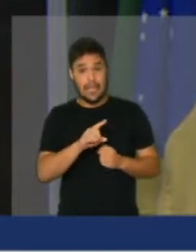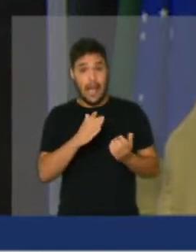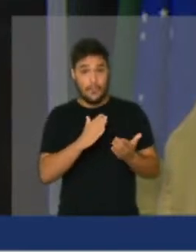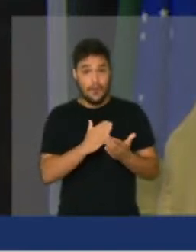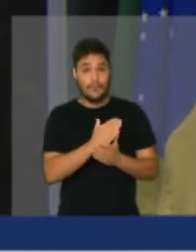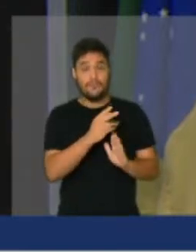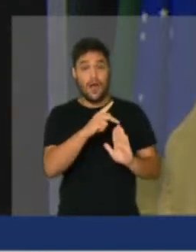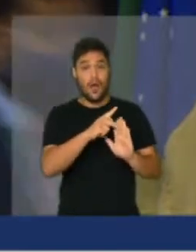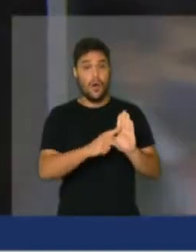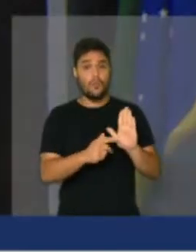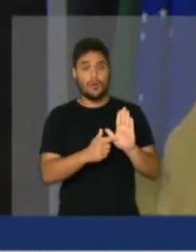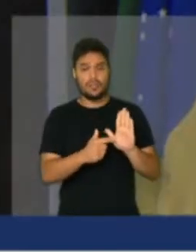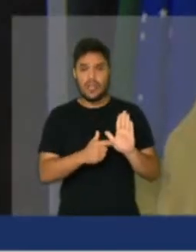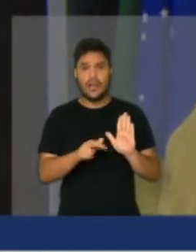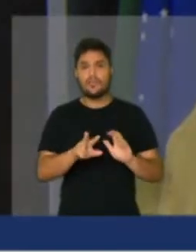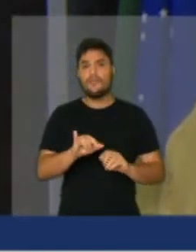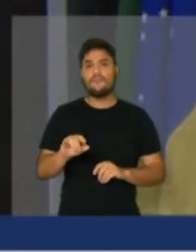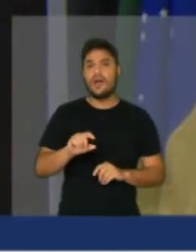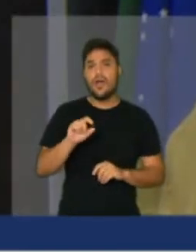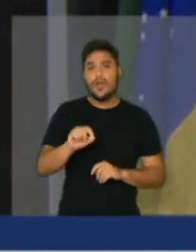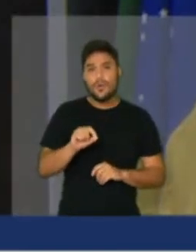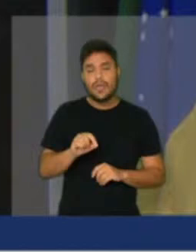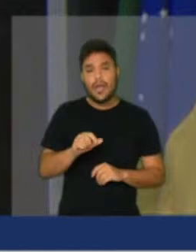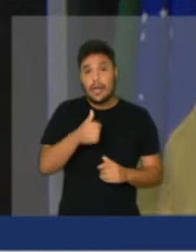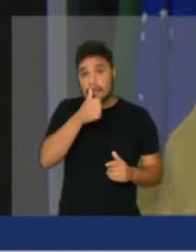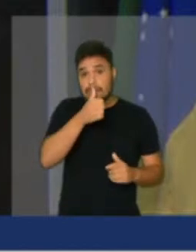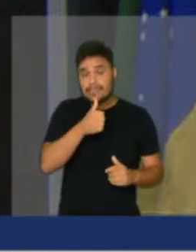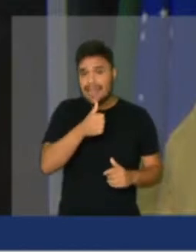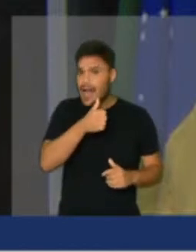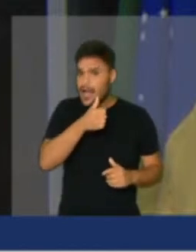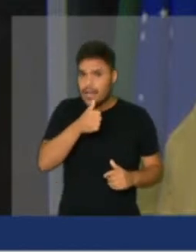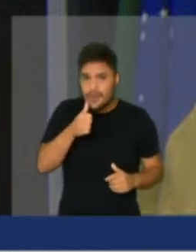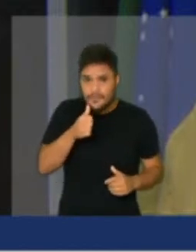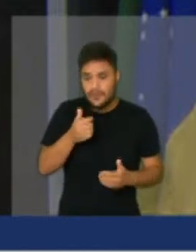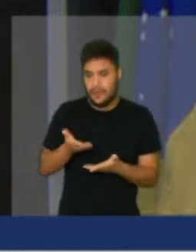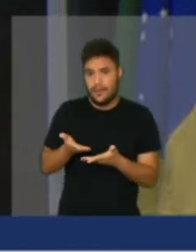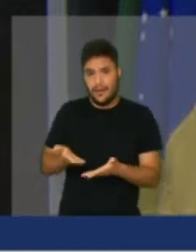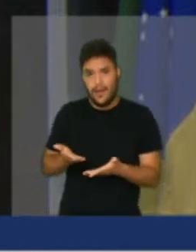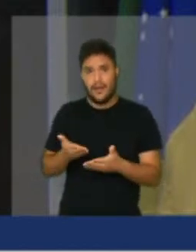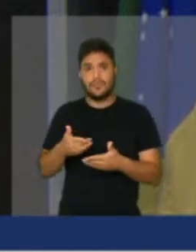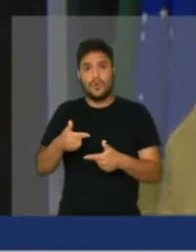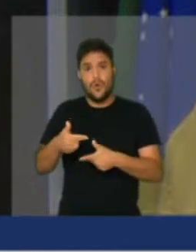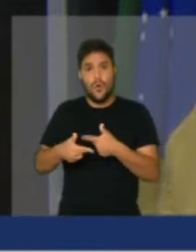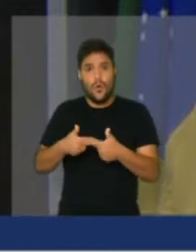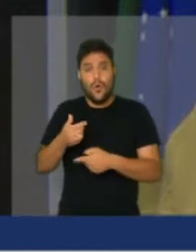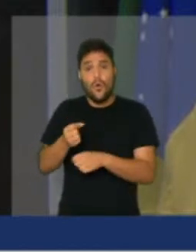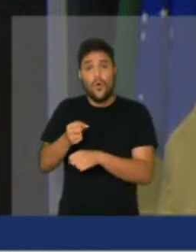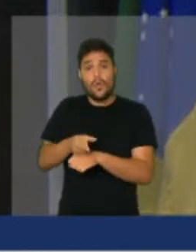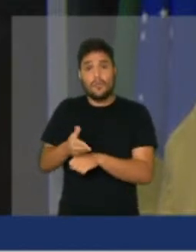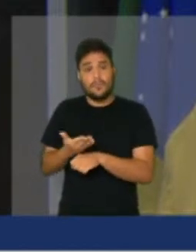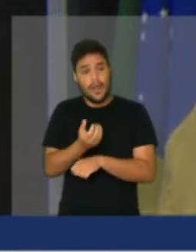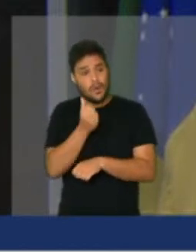PROJETO AQUI NÓS VAMOS ESTAR SACRIFICANDO LITERALMENTE O EMPREGO DE MILHARES E MILHARES DE GESTANTES. ENTÃO EU PEÇ